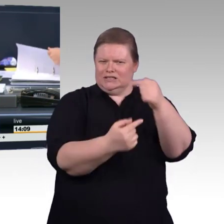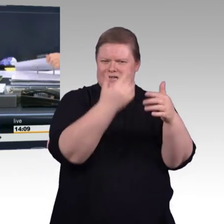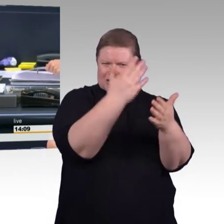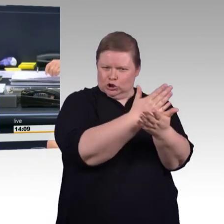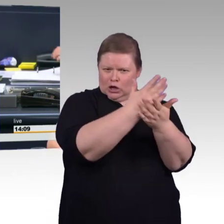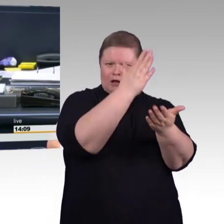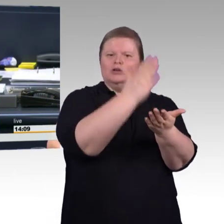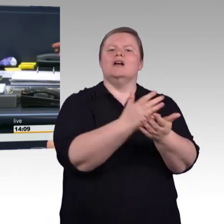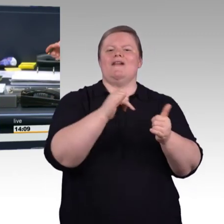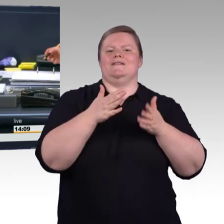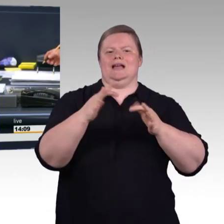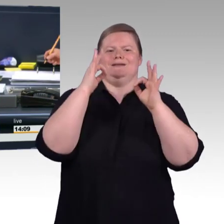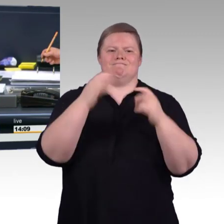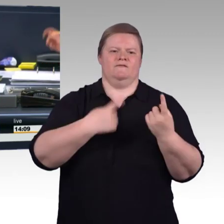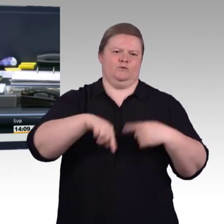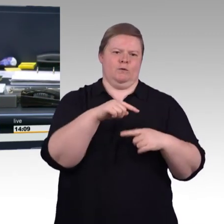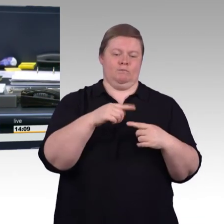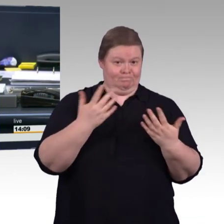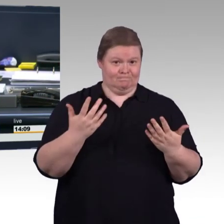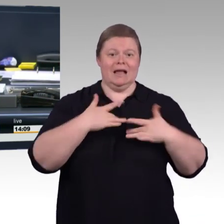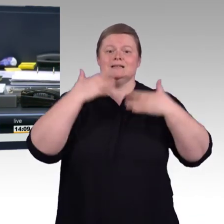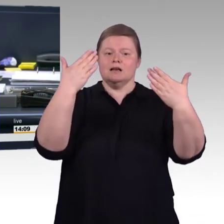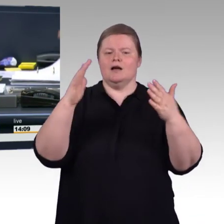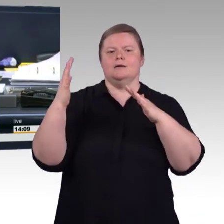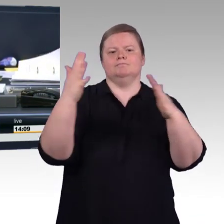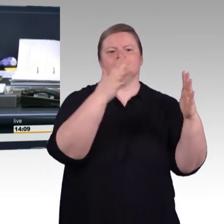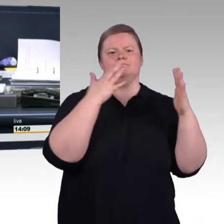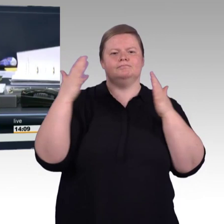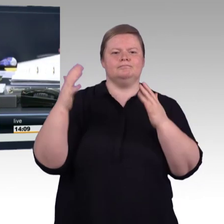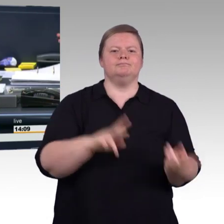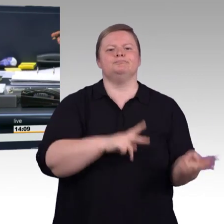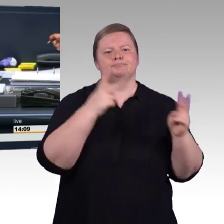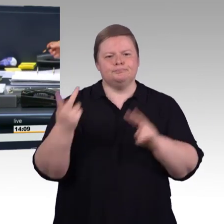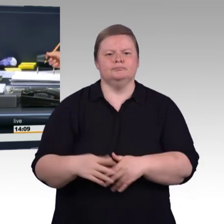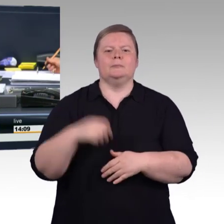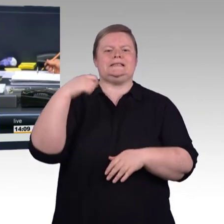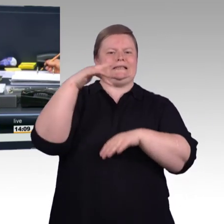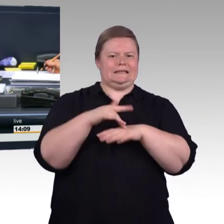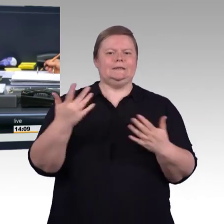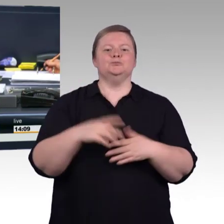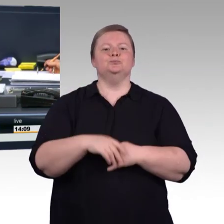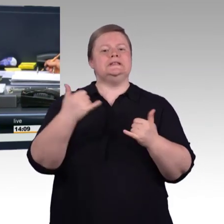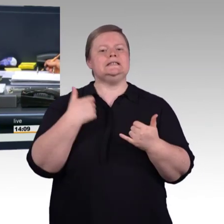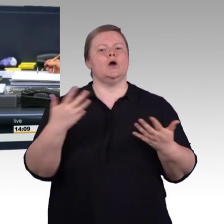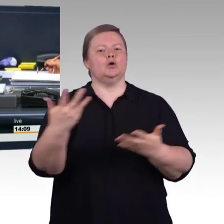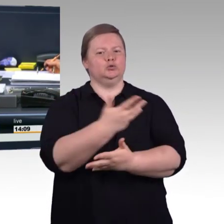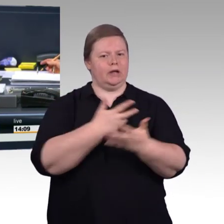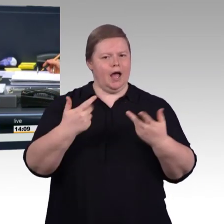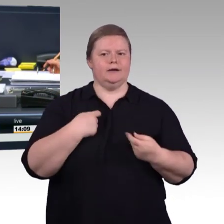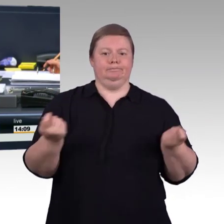und 19/10622 an die in der Tagesordnung aufgeführten Ausschüsse vorgeschlagen.